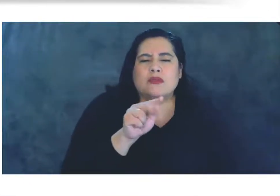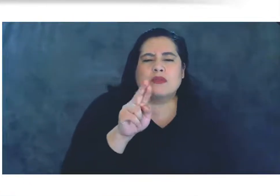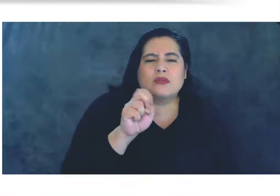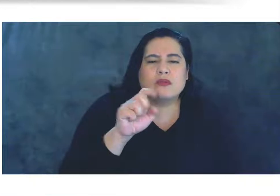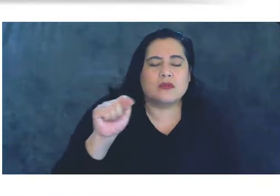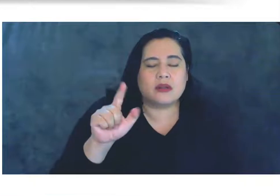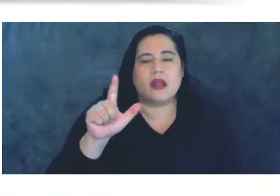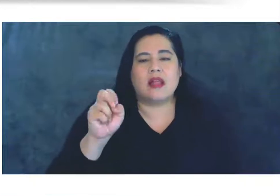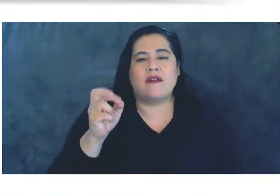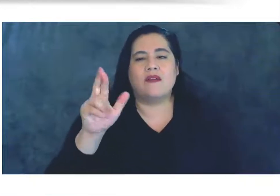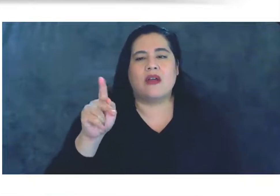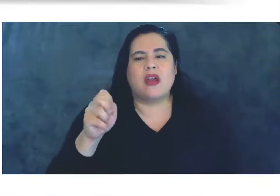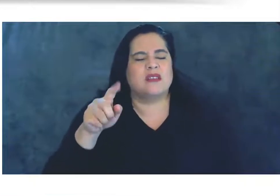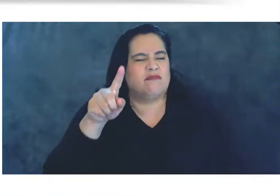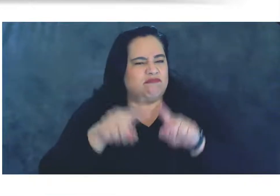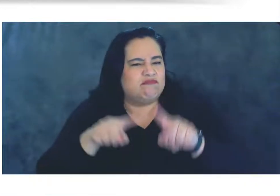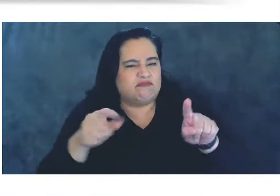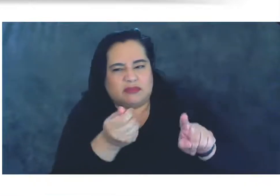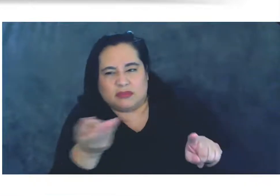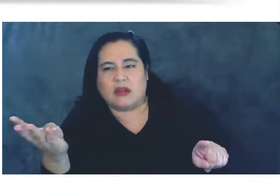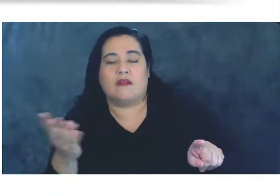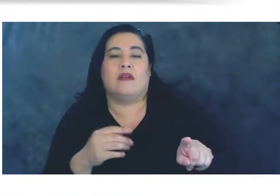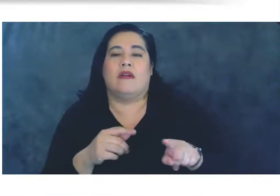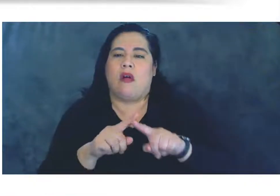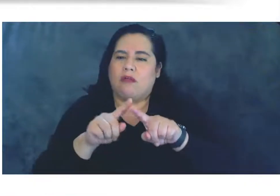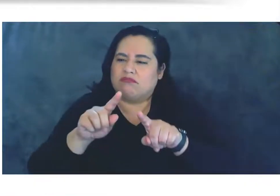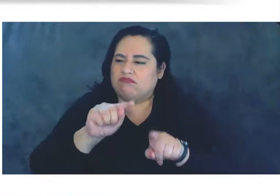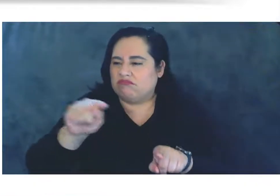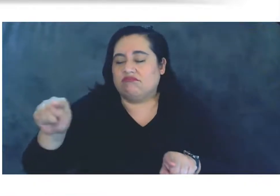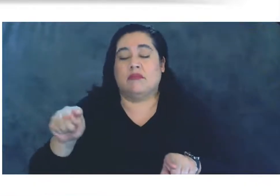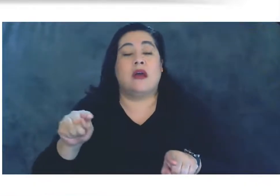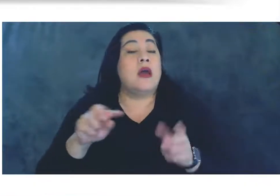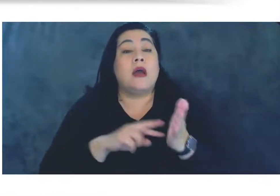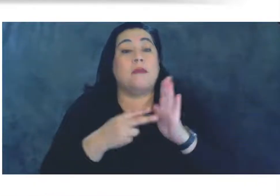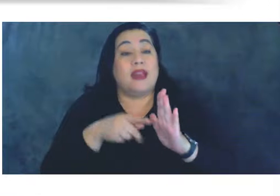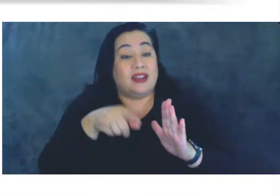fuentes acreditadas. Es decir la información proporcionada está ...